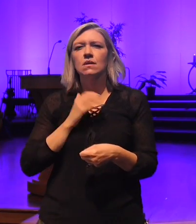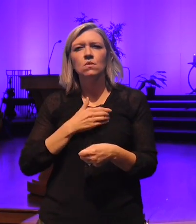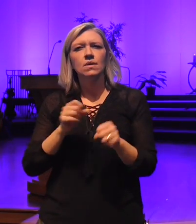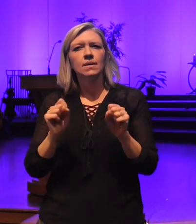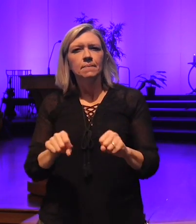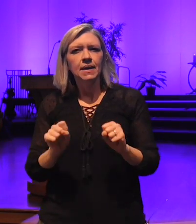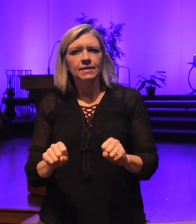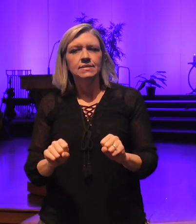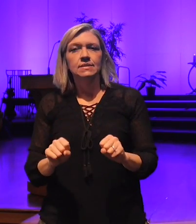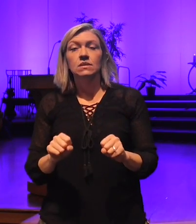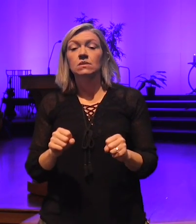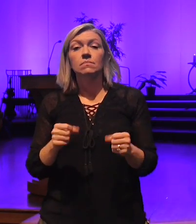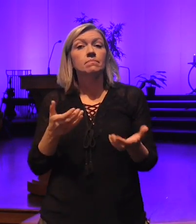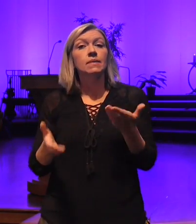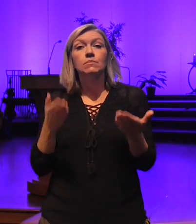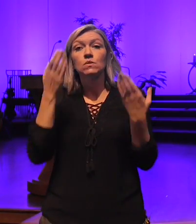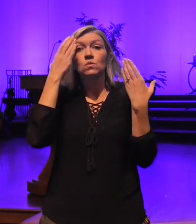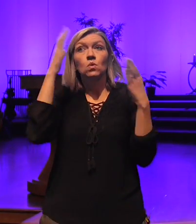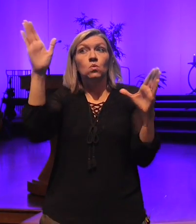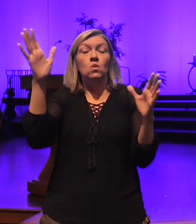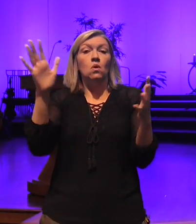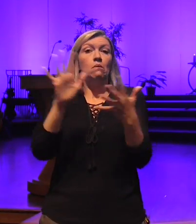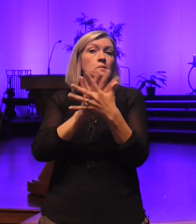cuando no sabes del todo qué va a pasar o dónde vas a terminar